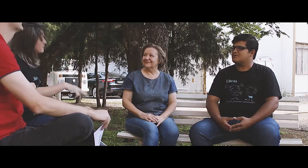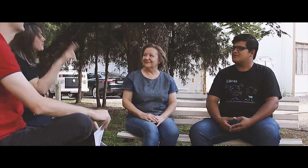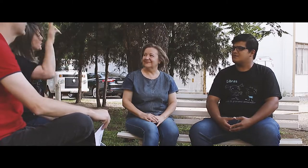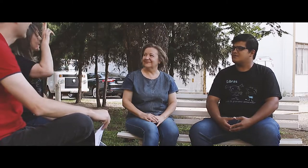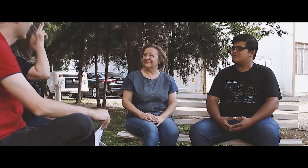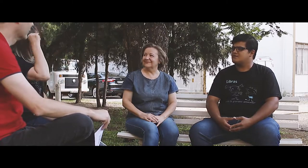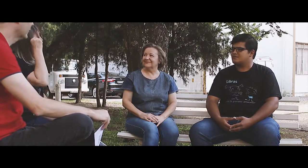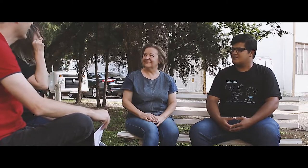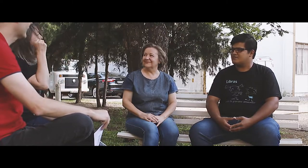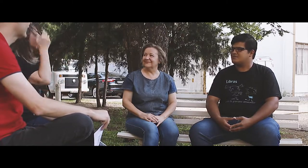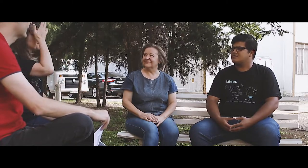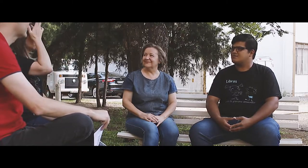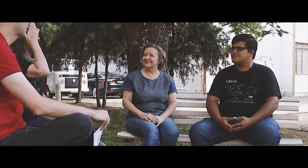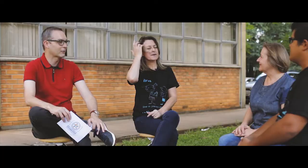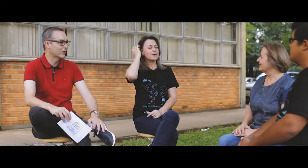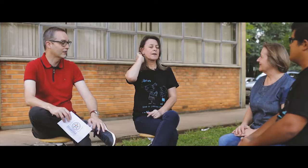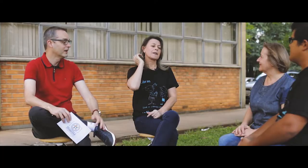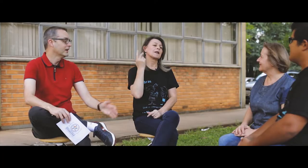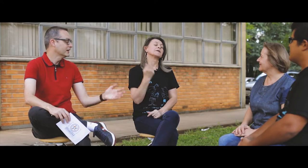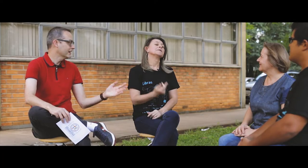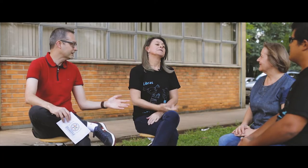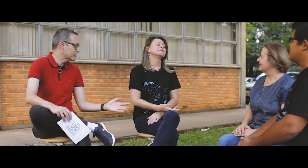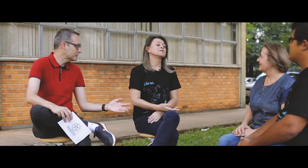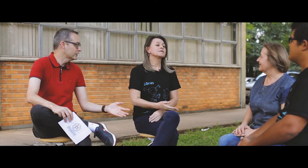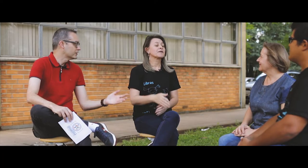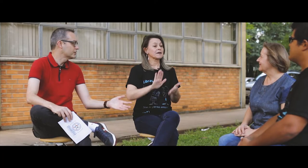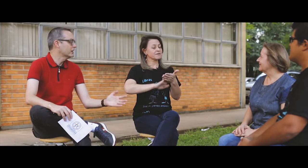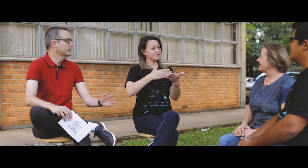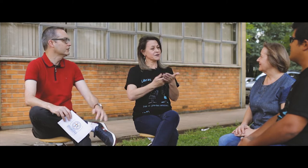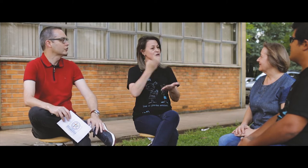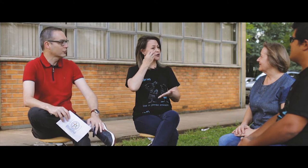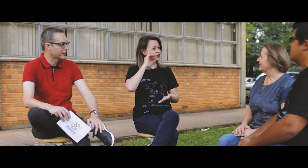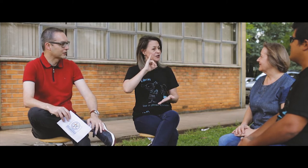do Santa Cruz aqui na cidade de Guarapuava e a intérprete Gianni schicchi.